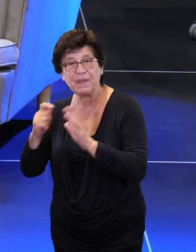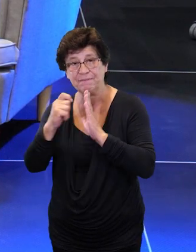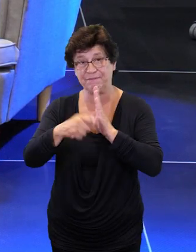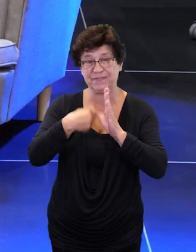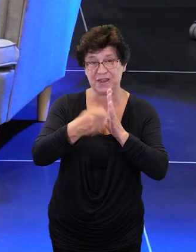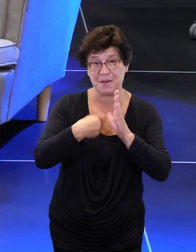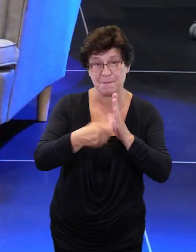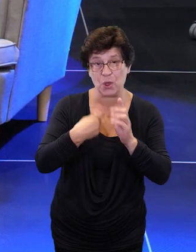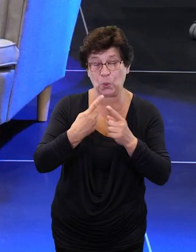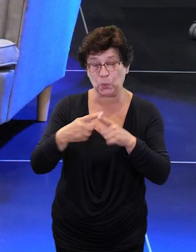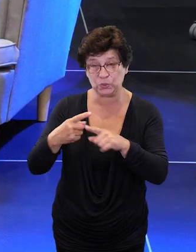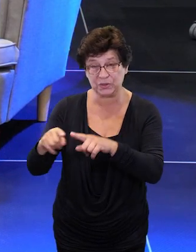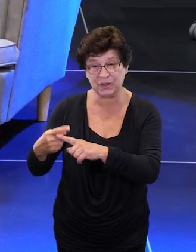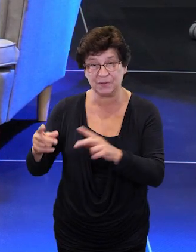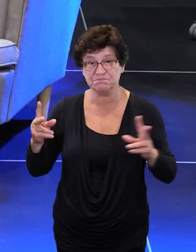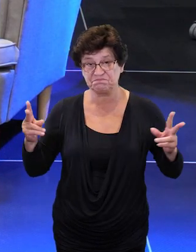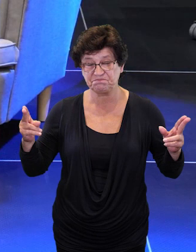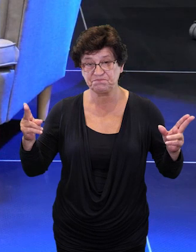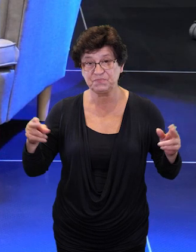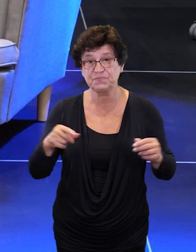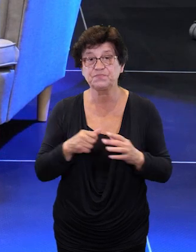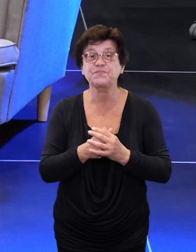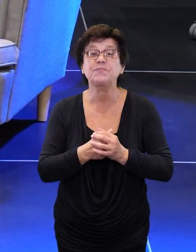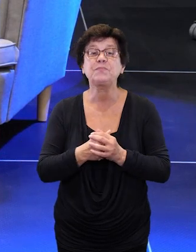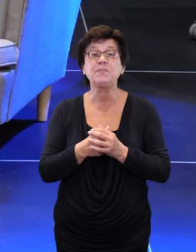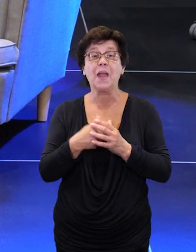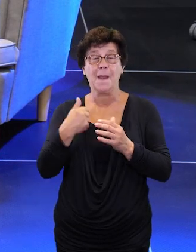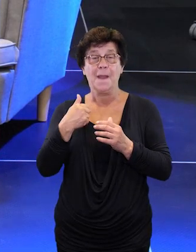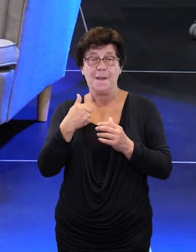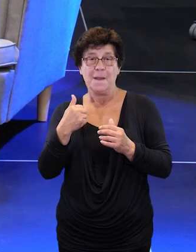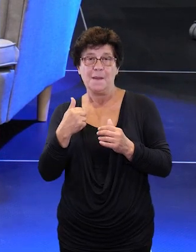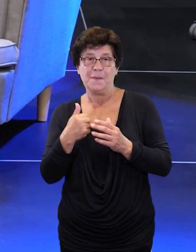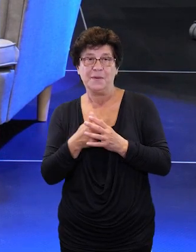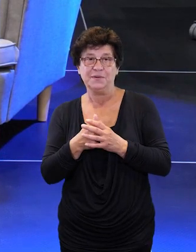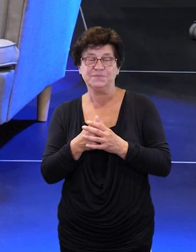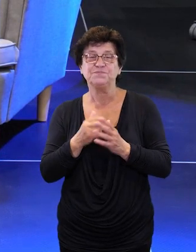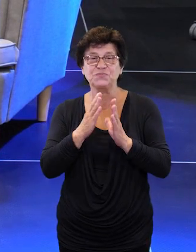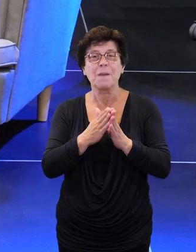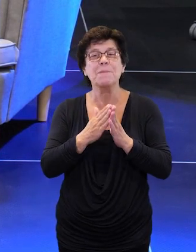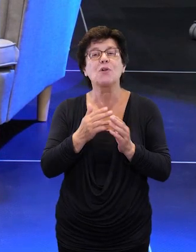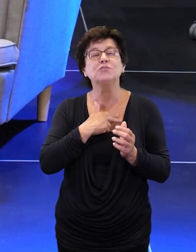które zresztą na festiwalach filmowych w kraju odniosły swoje sukcesy. Proszę nam coś na ten temat powiedzieć.